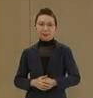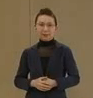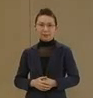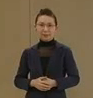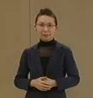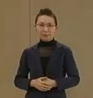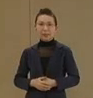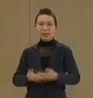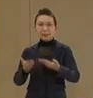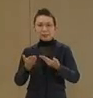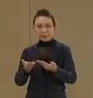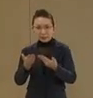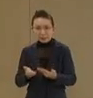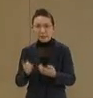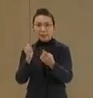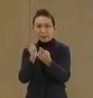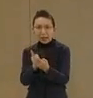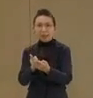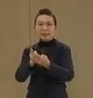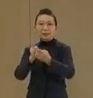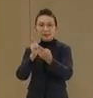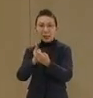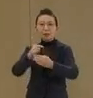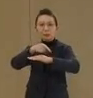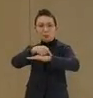地震対策も後退しています